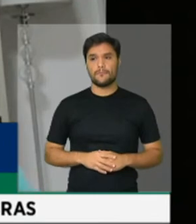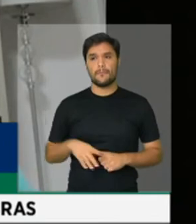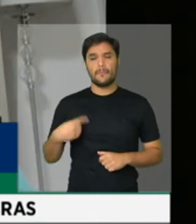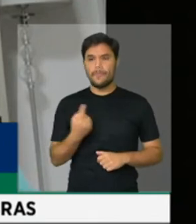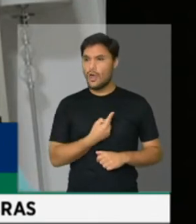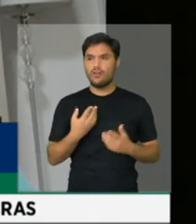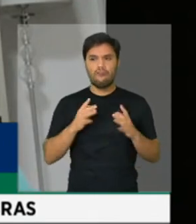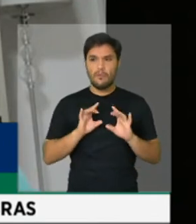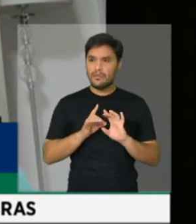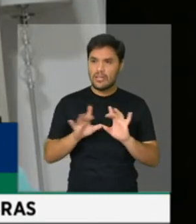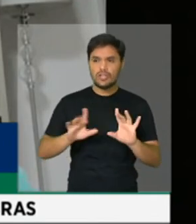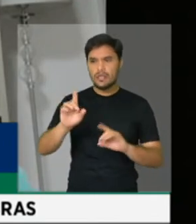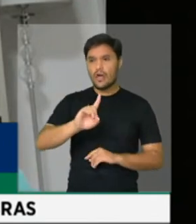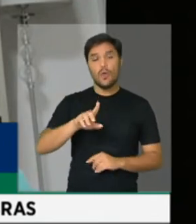FINANCEIROS PR, O SISTEMA FINANCEIRO. SUBMETENDO AO